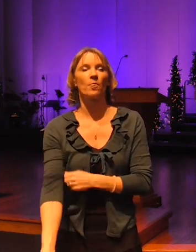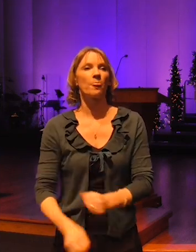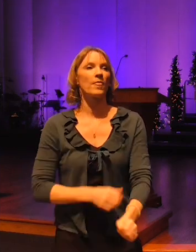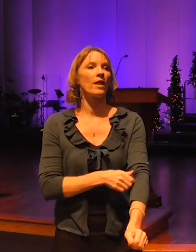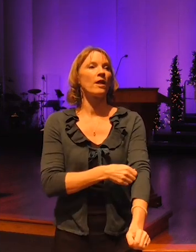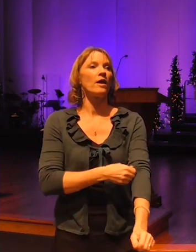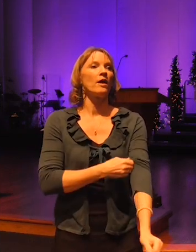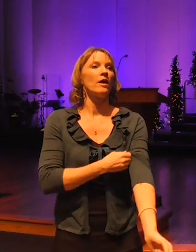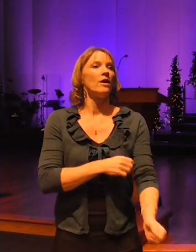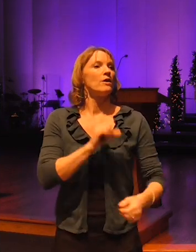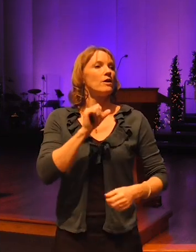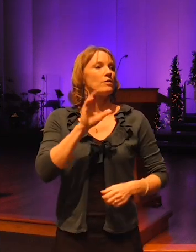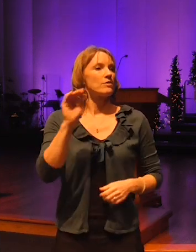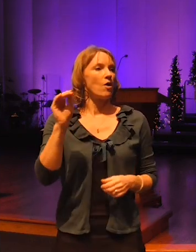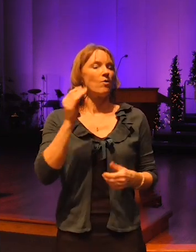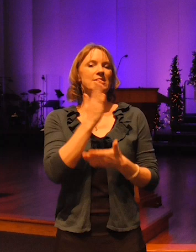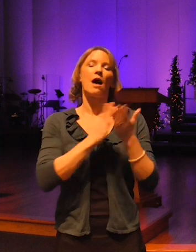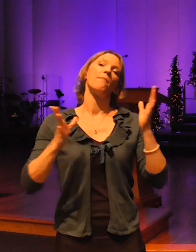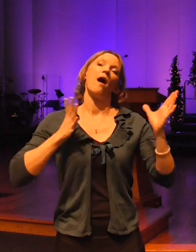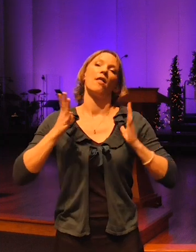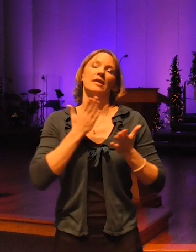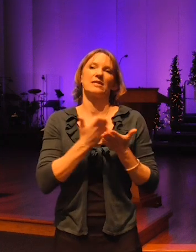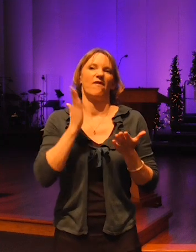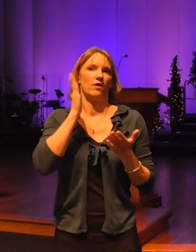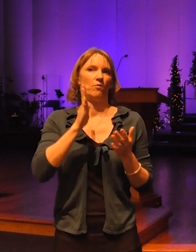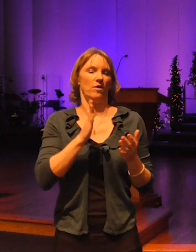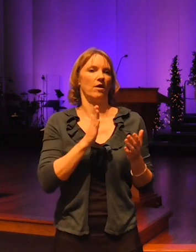cosas navideñas un poco más tarde, pero comenzaré con U. Lo más sagrado para mí, que es